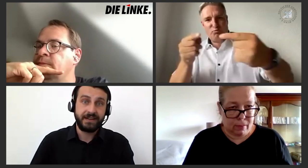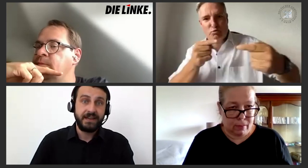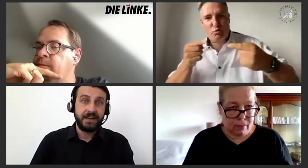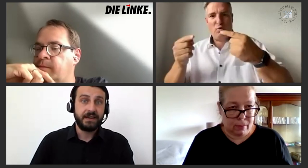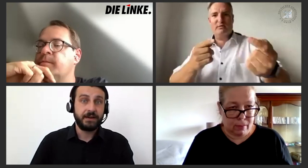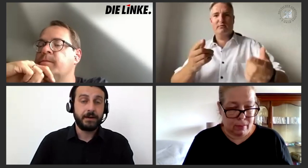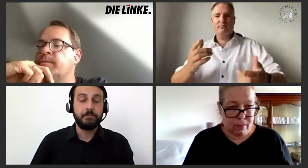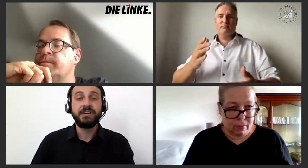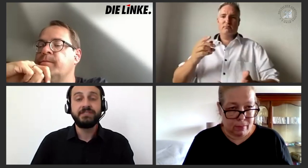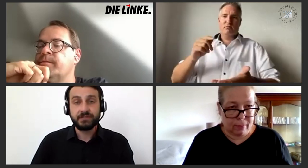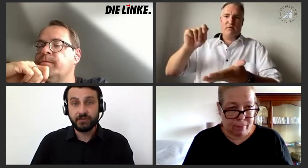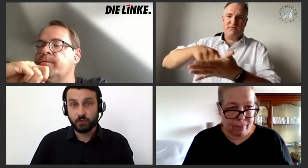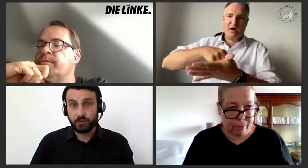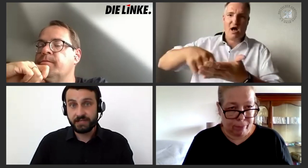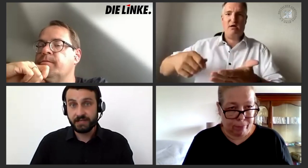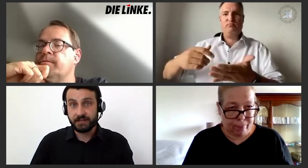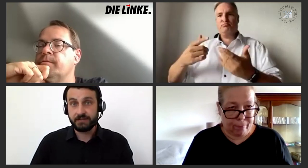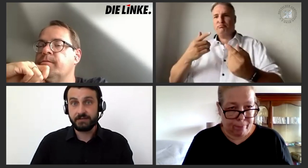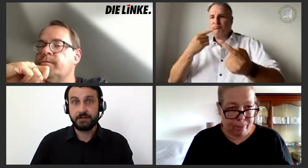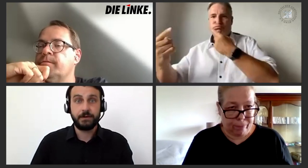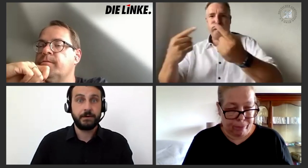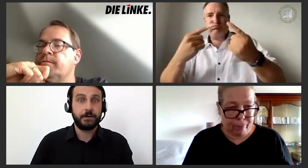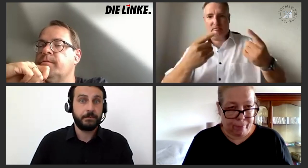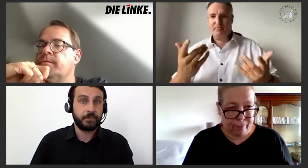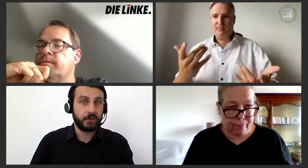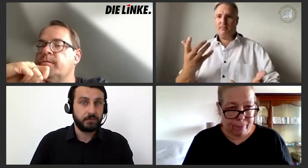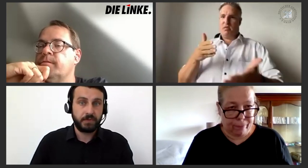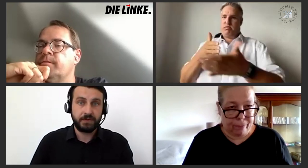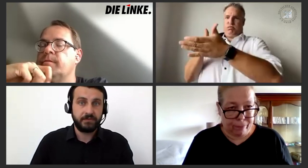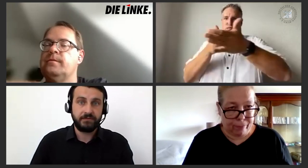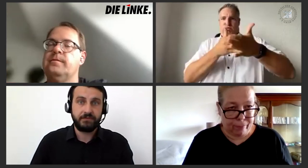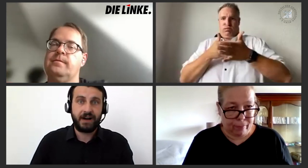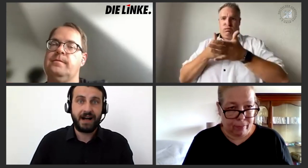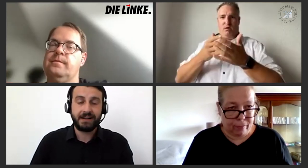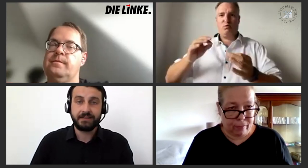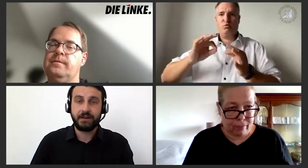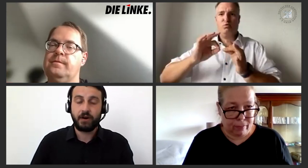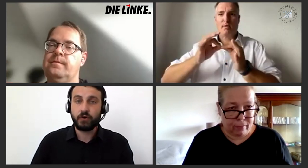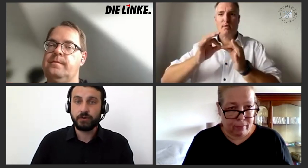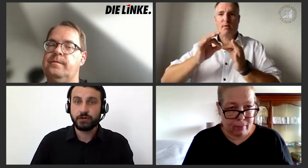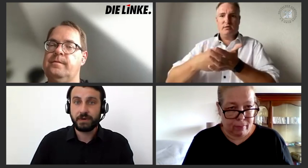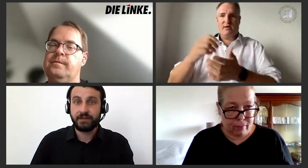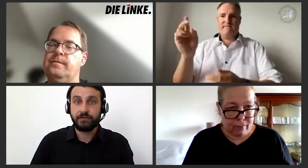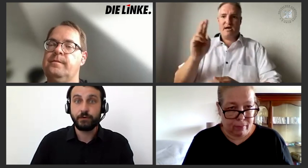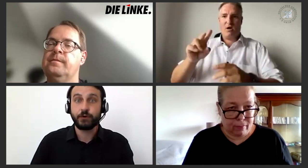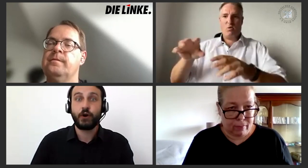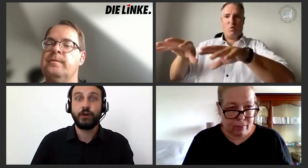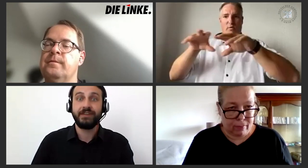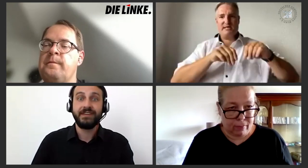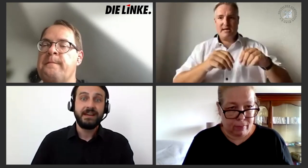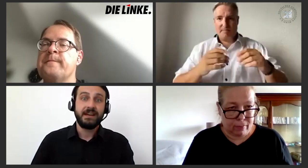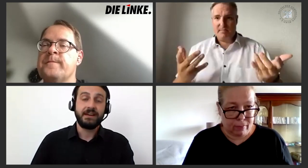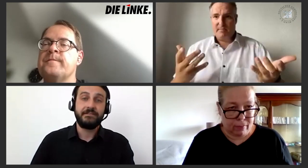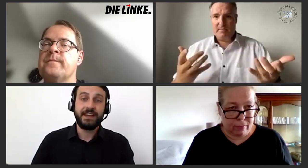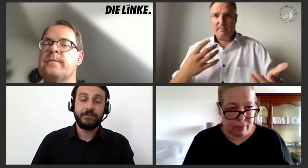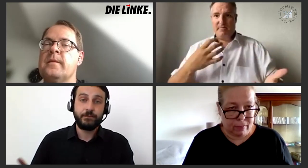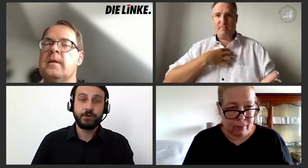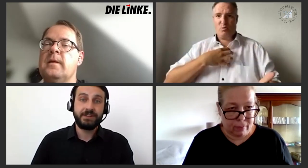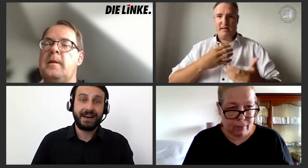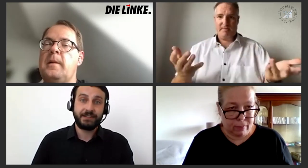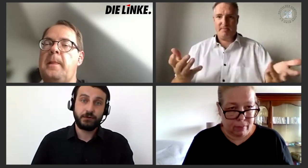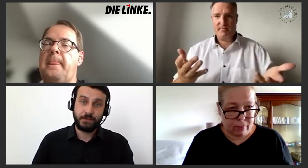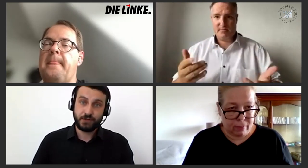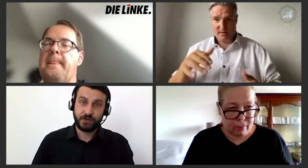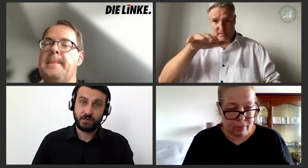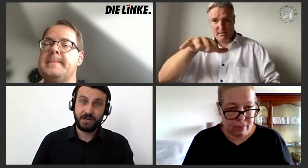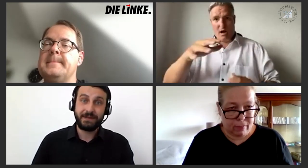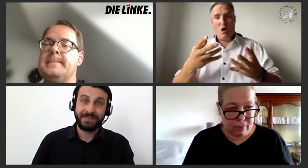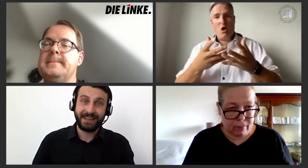auch im Bundestag mitdiskutieren, bei den Wahlen auch Gespräche führen können. Wer würde da die